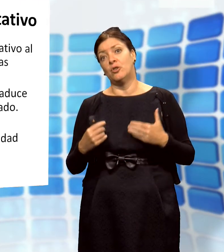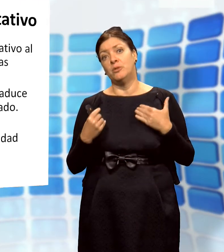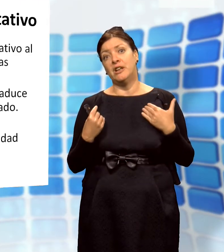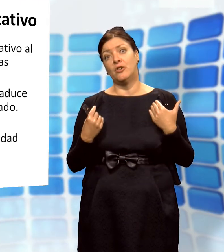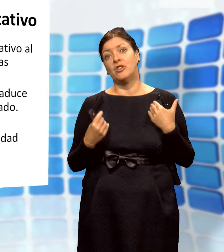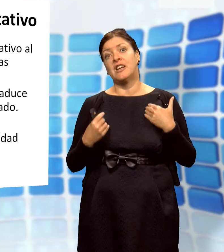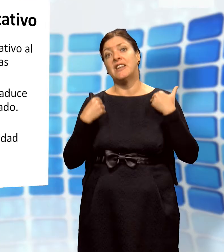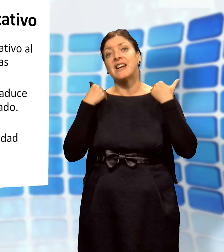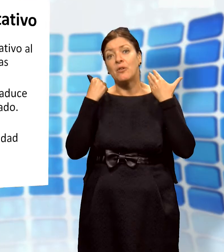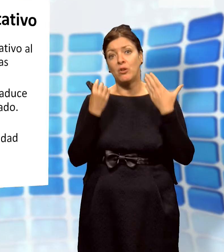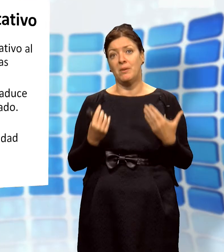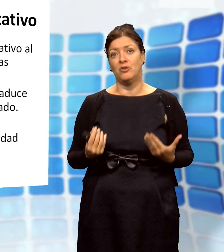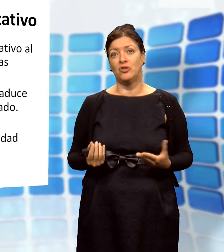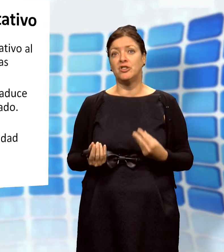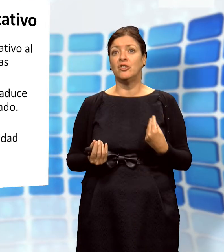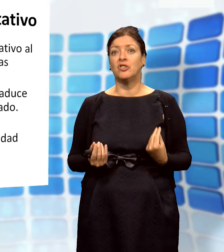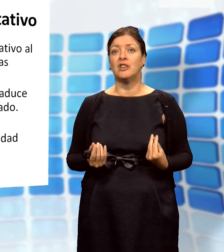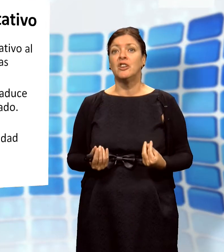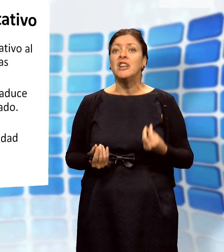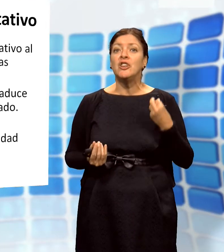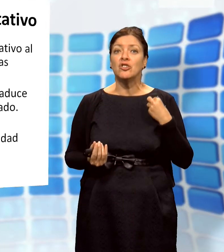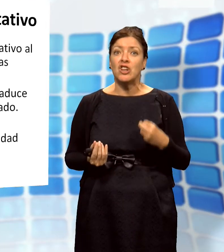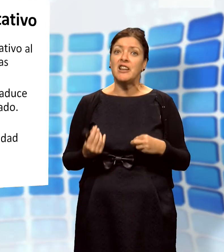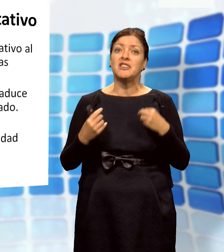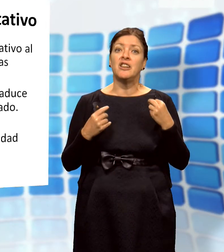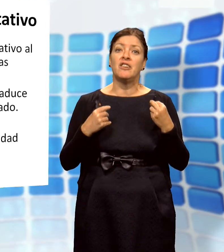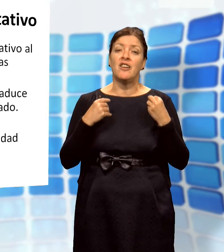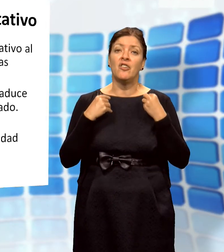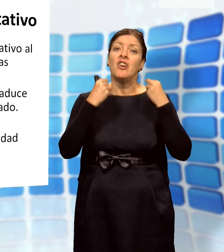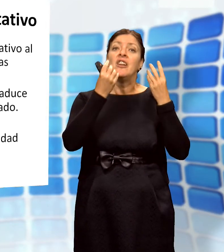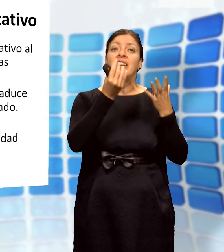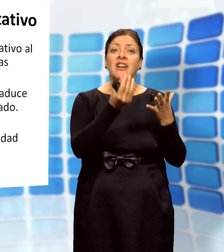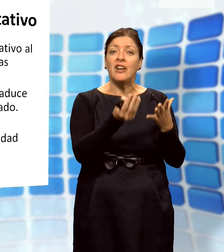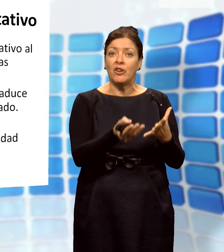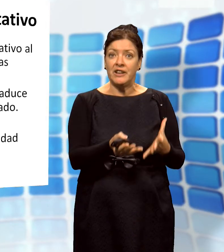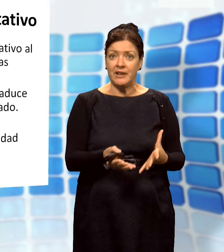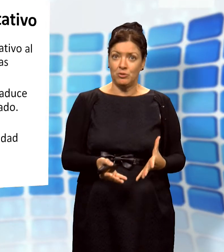como interno, retraduce para nosotros y nosotras y nos data de significado lo que intentamos lograr.